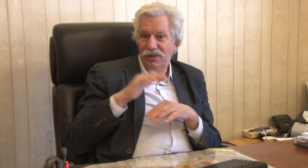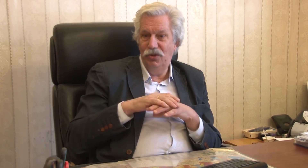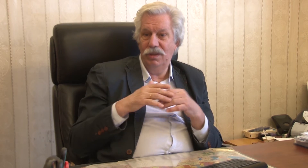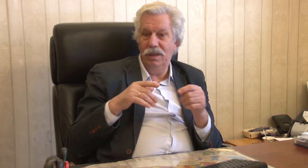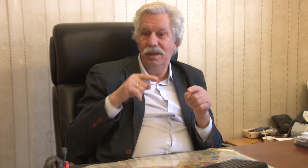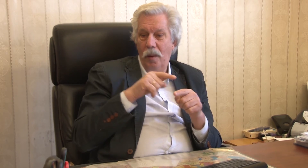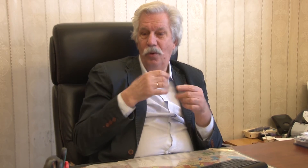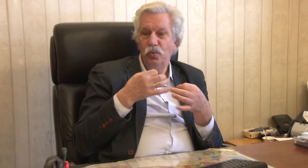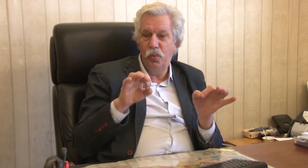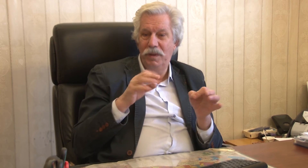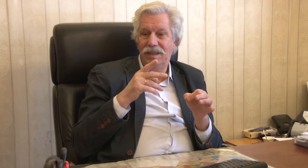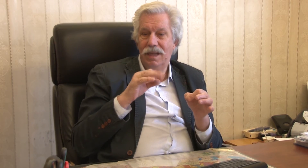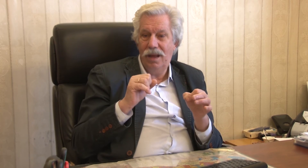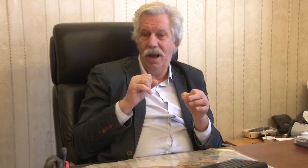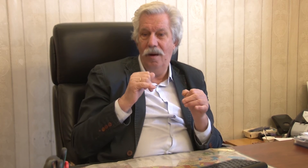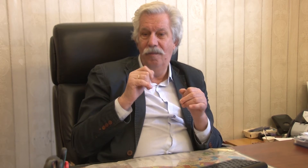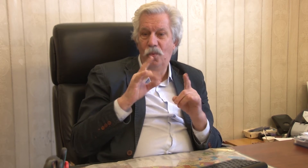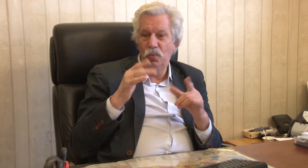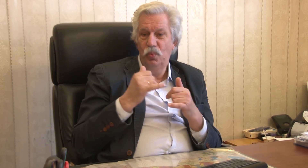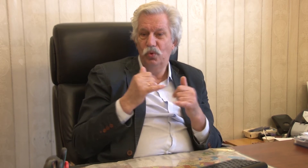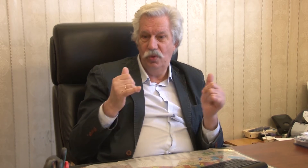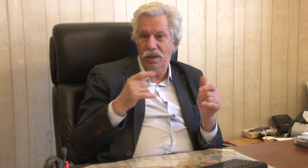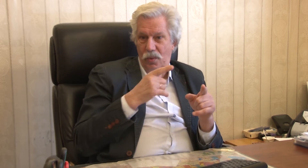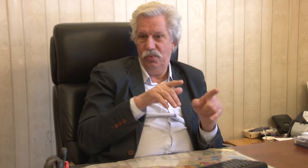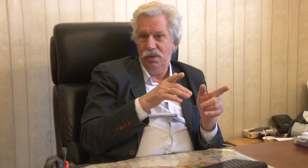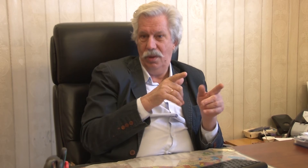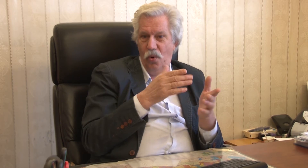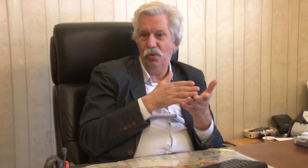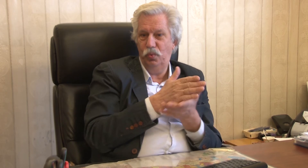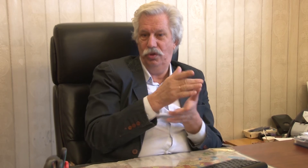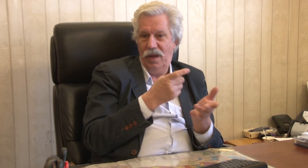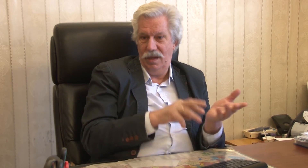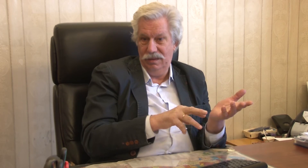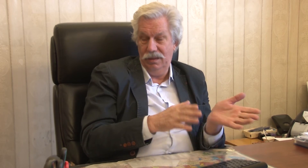фактически доступная среда в театральных учреждениях реализована.